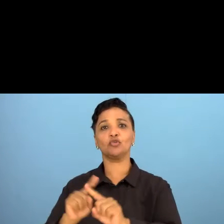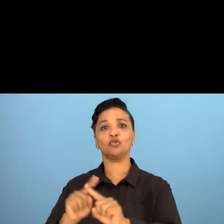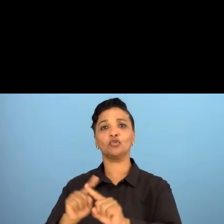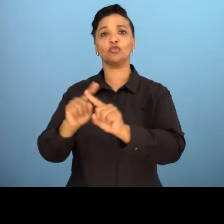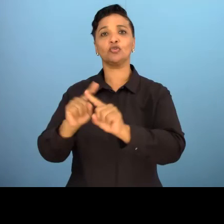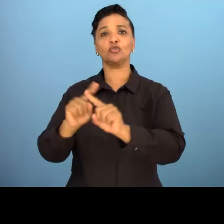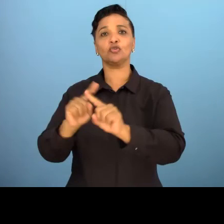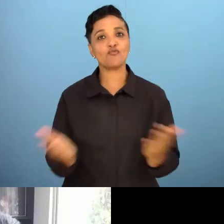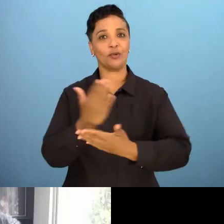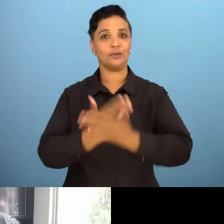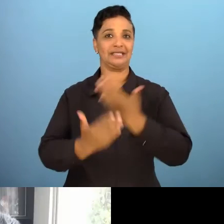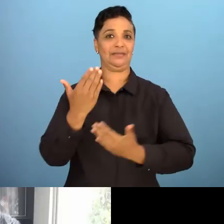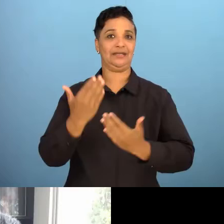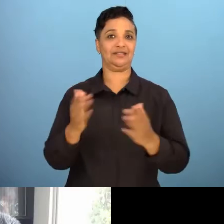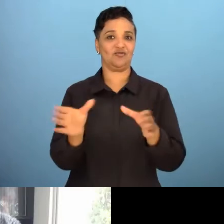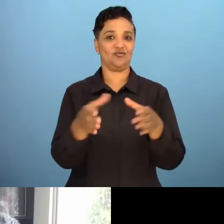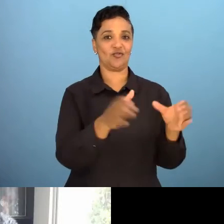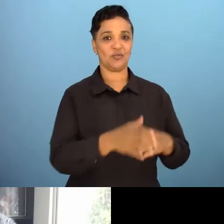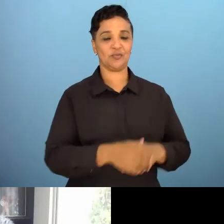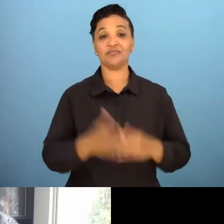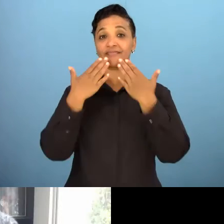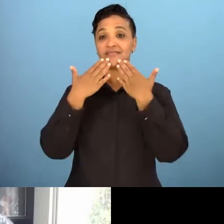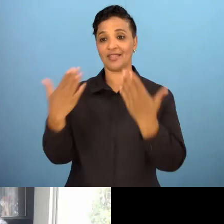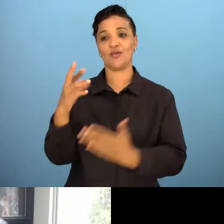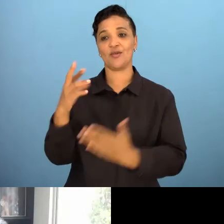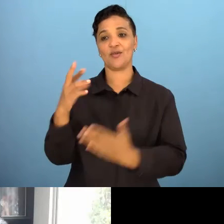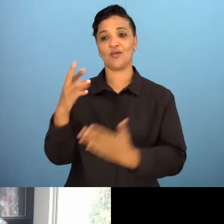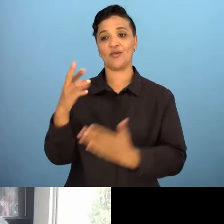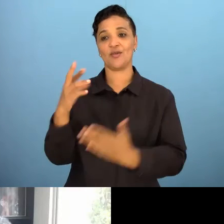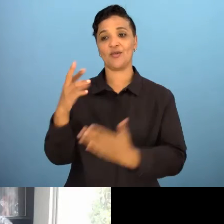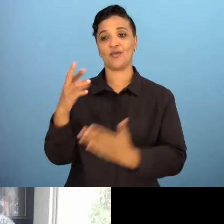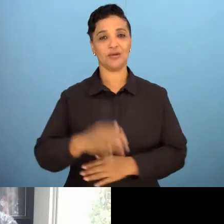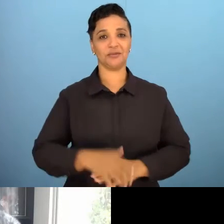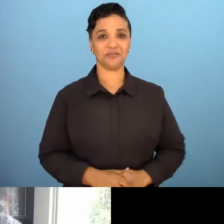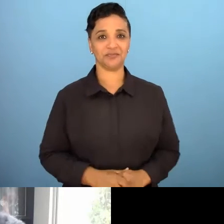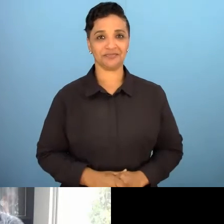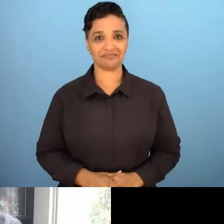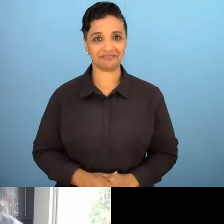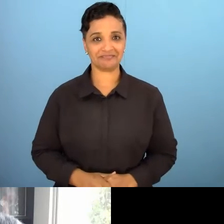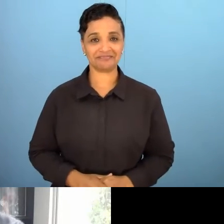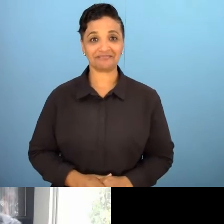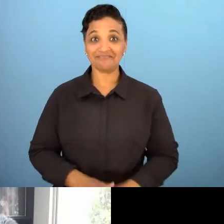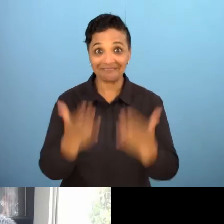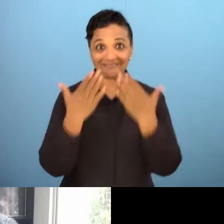investigación de la discapacidad. Gracias Ramiro y por favor adelante.